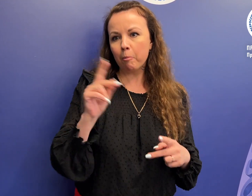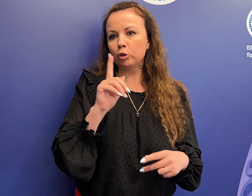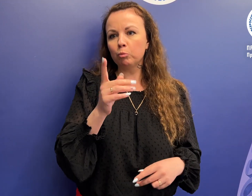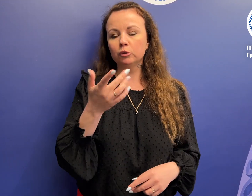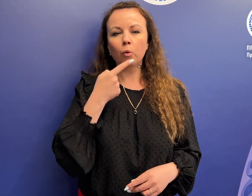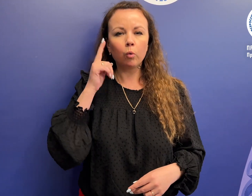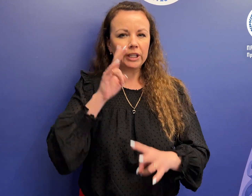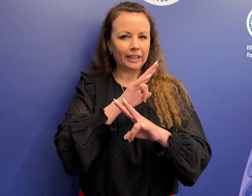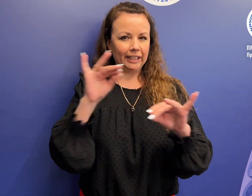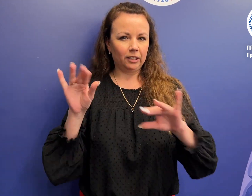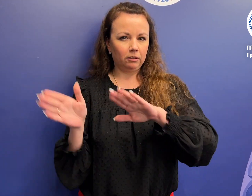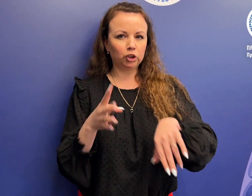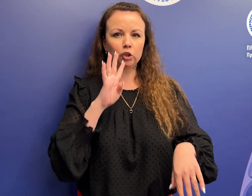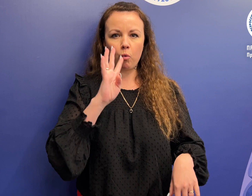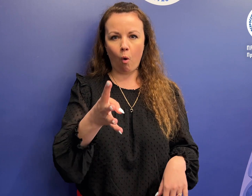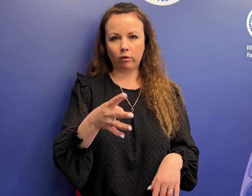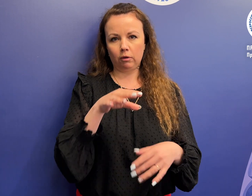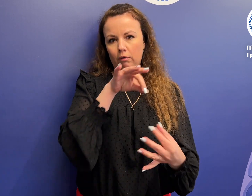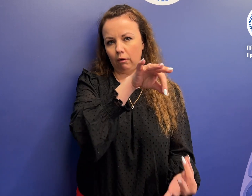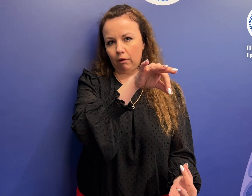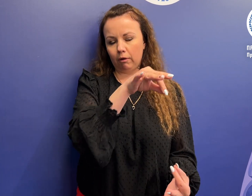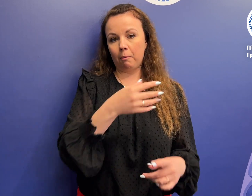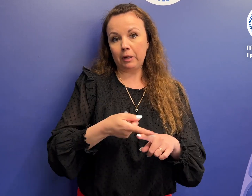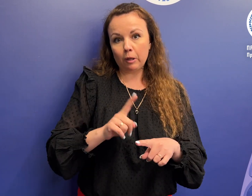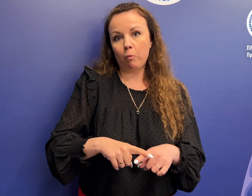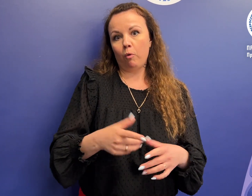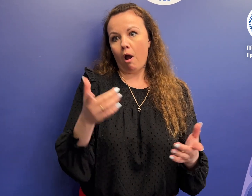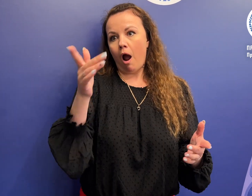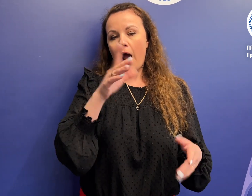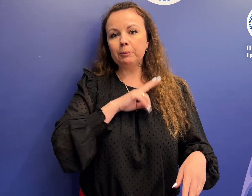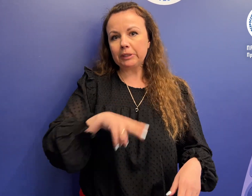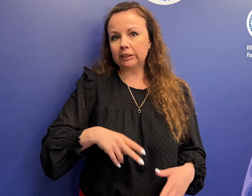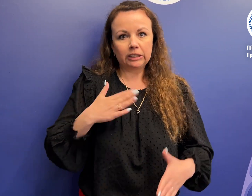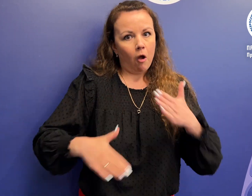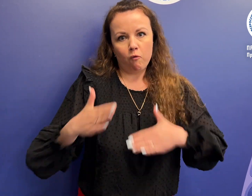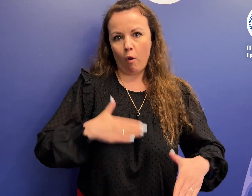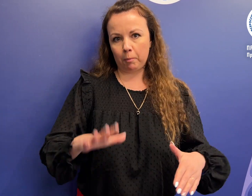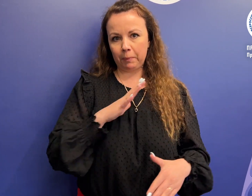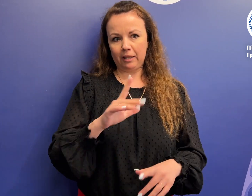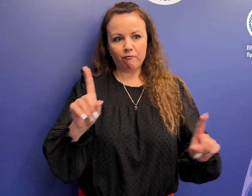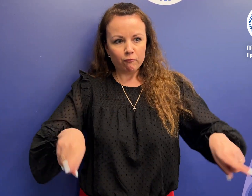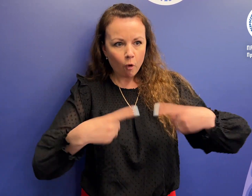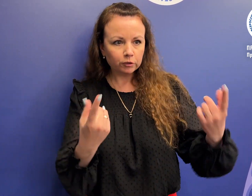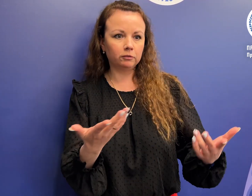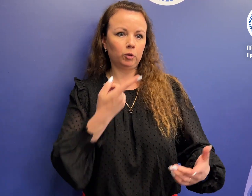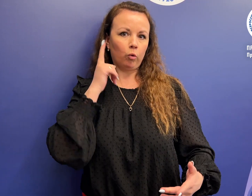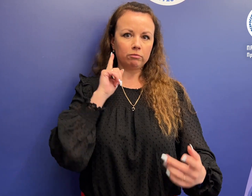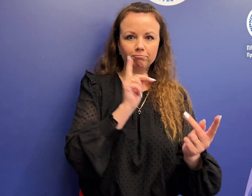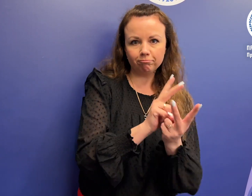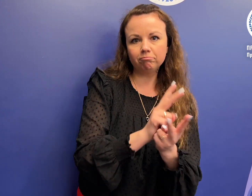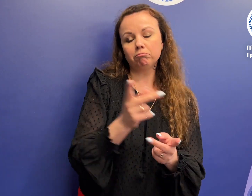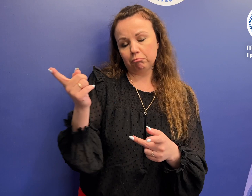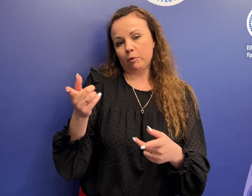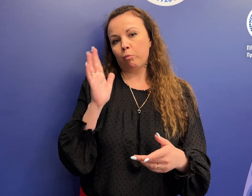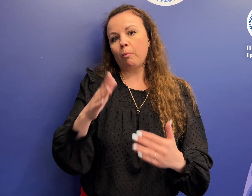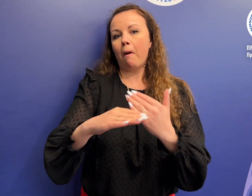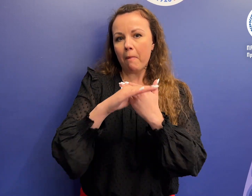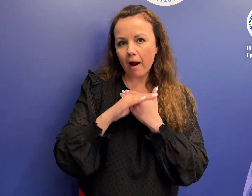спустя 4 года после закрытия нашего регионального отделения, с глухими не проводилось работы, и мы были в стороне. Администрация была рада восстановить работу, встречаться с глухими,